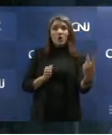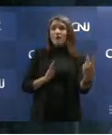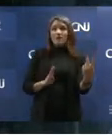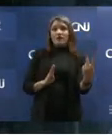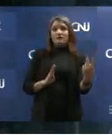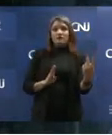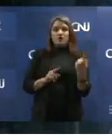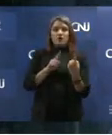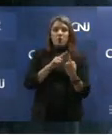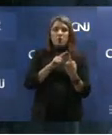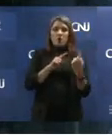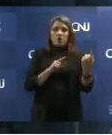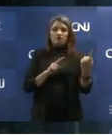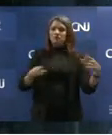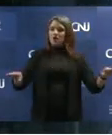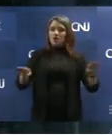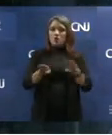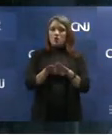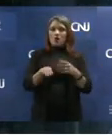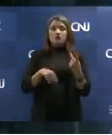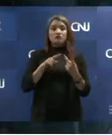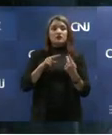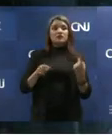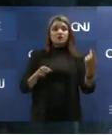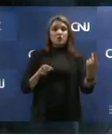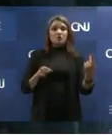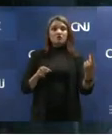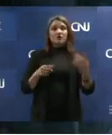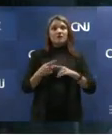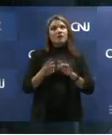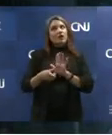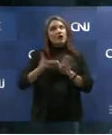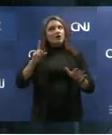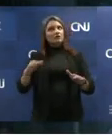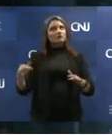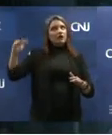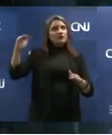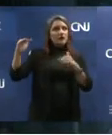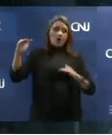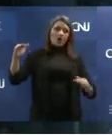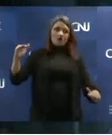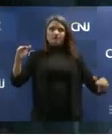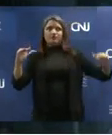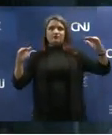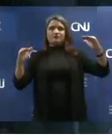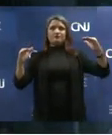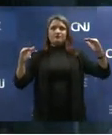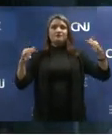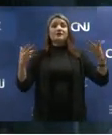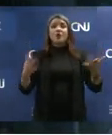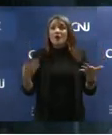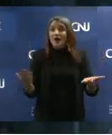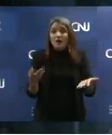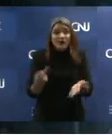a paridade e a 2ª para manter a sucessiva idade Então agora estamos diante da mesma situação em que as duas vagas